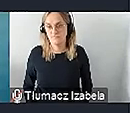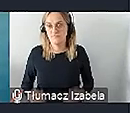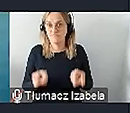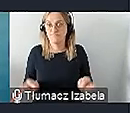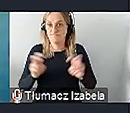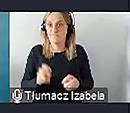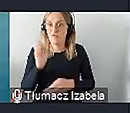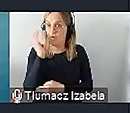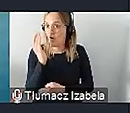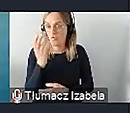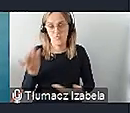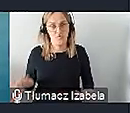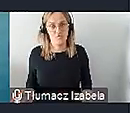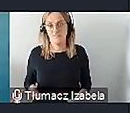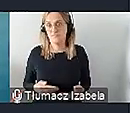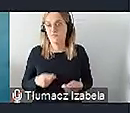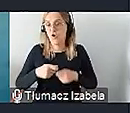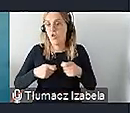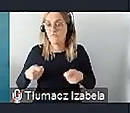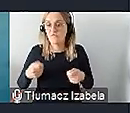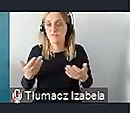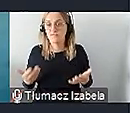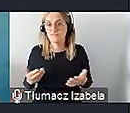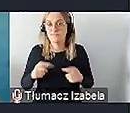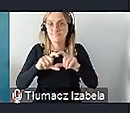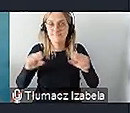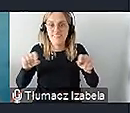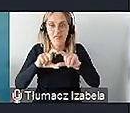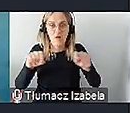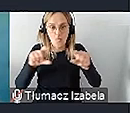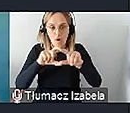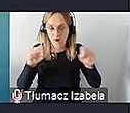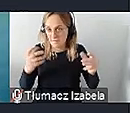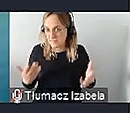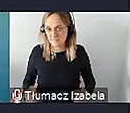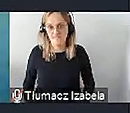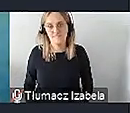Albo rozwiązać ten problem po cegiełce - jak pisze pani Magda.